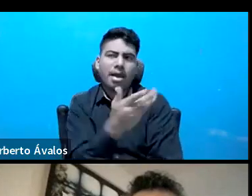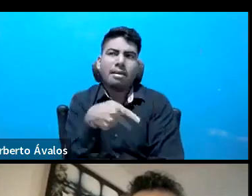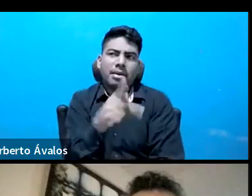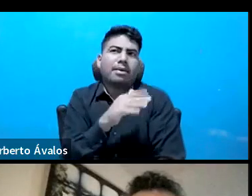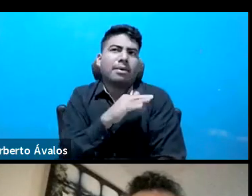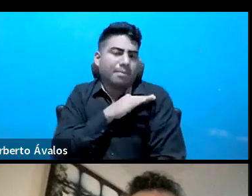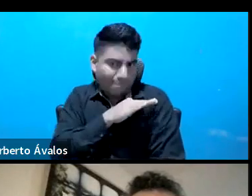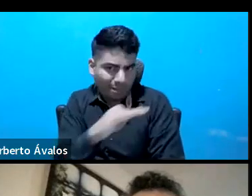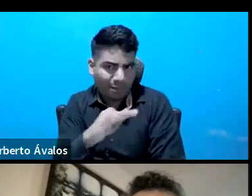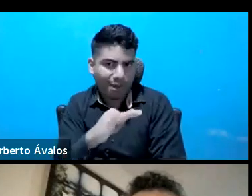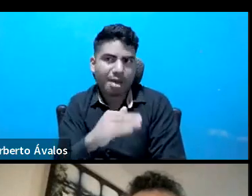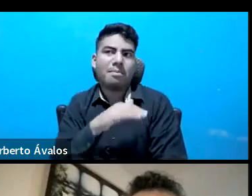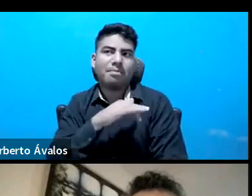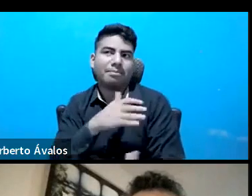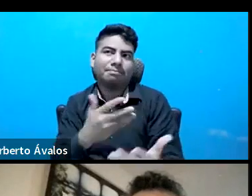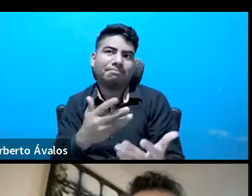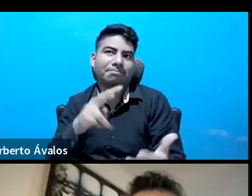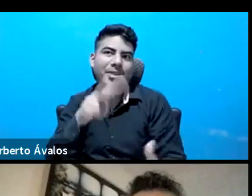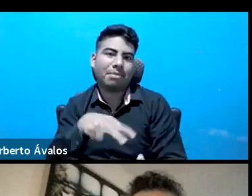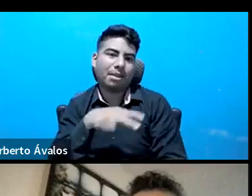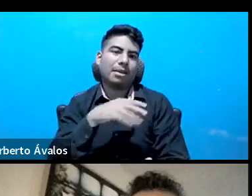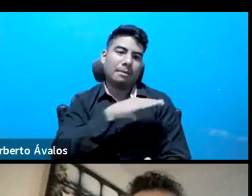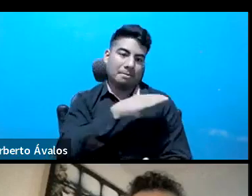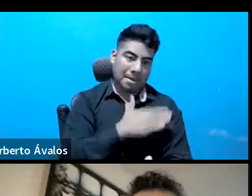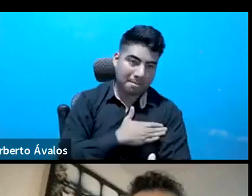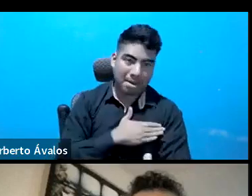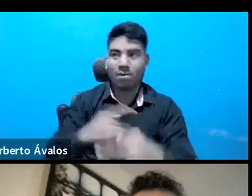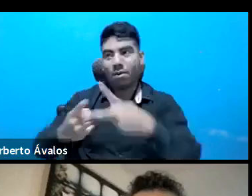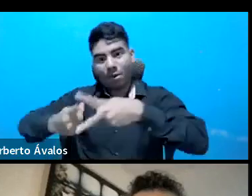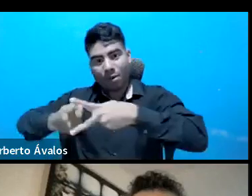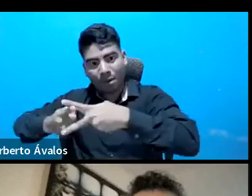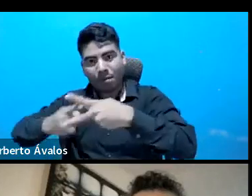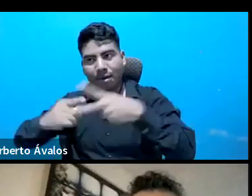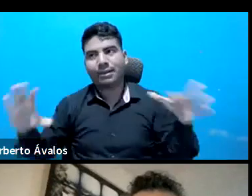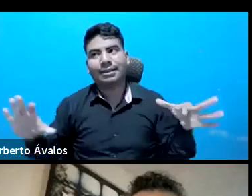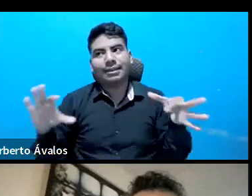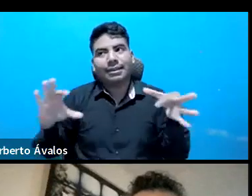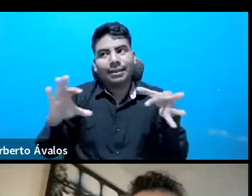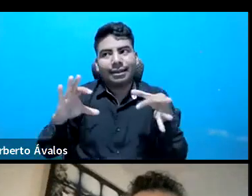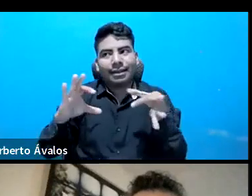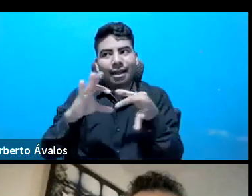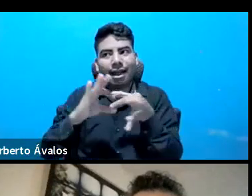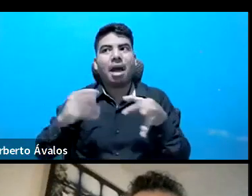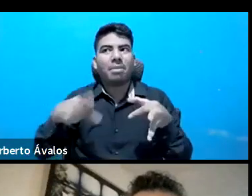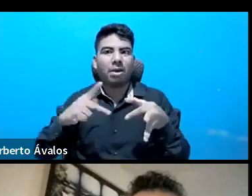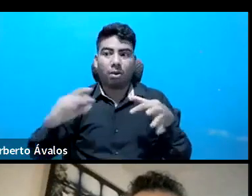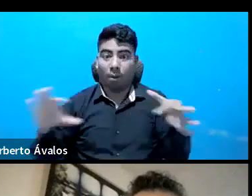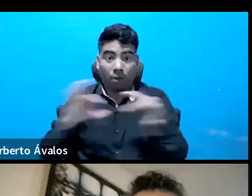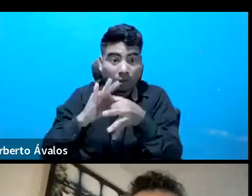Entonces es si ese es si ese si se puede, digamos, este hacer una os, es hacer una relación entre matemáticas y español, pero sí hay que